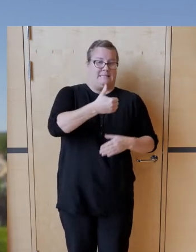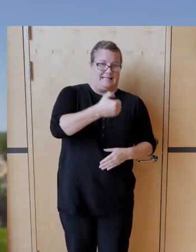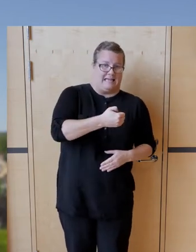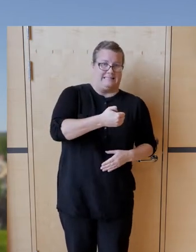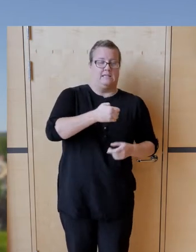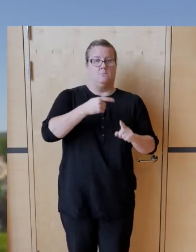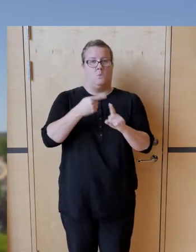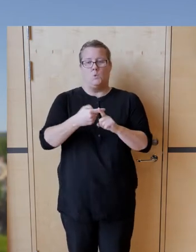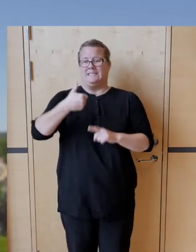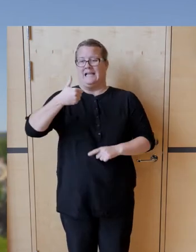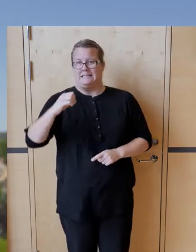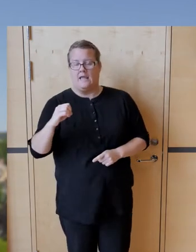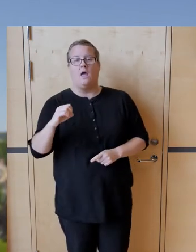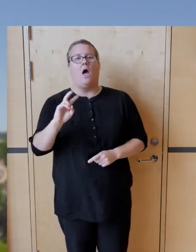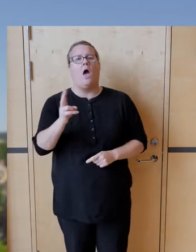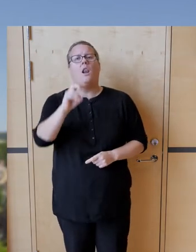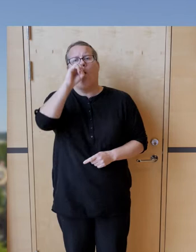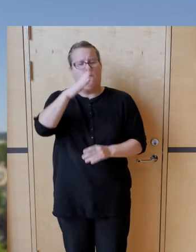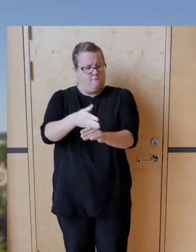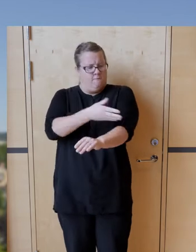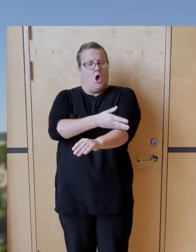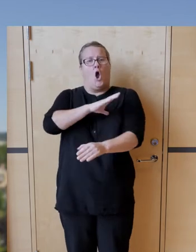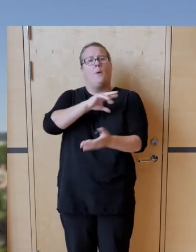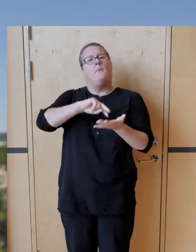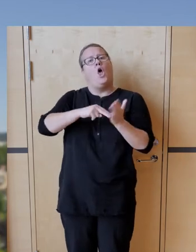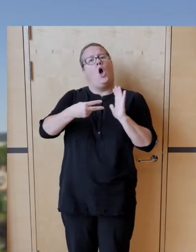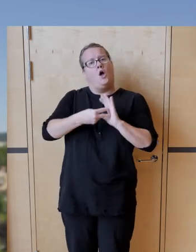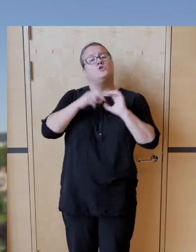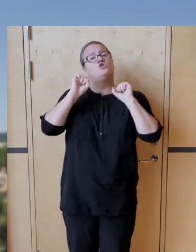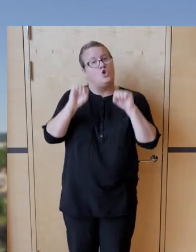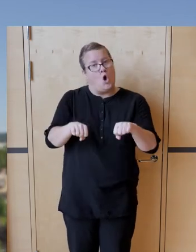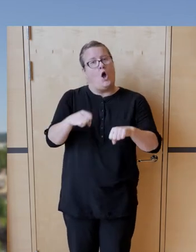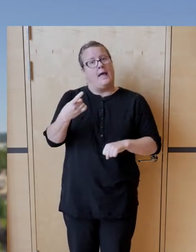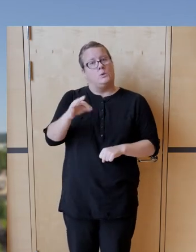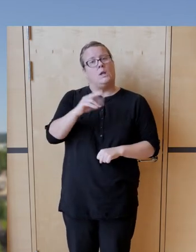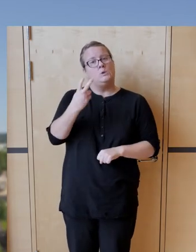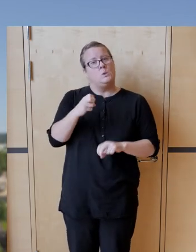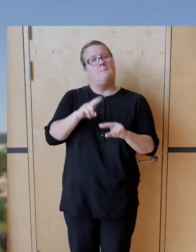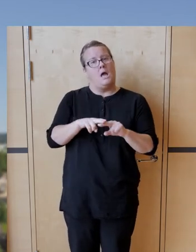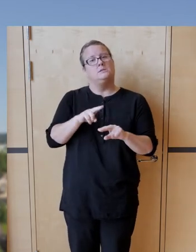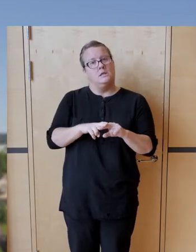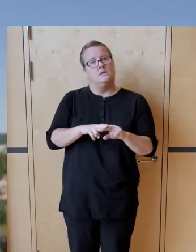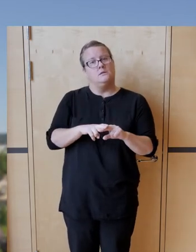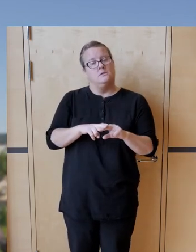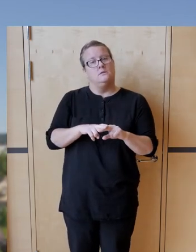Från början ha en plan för 120 platser för det finns ju En till Sök